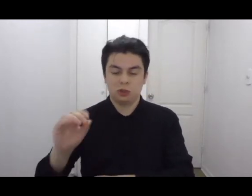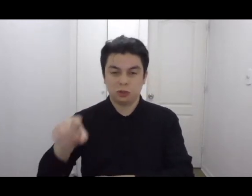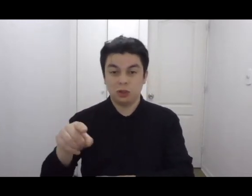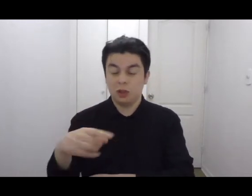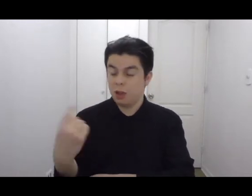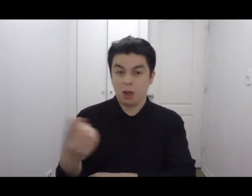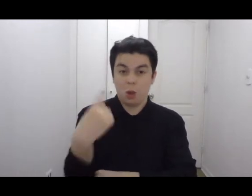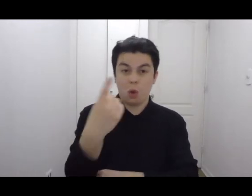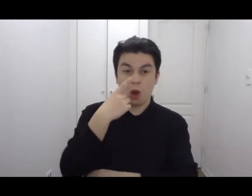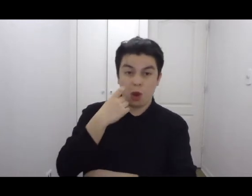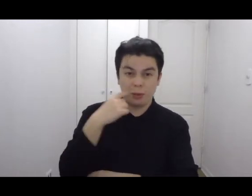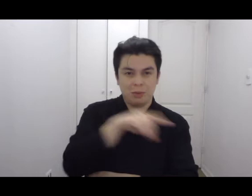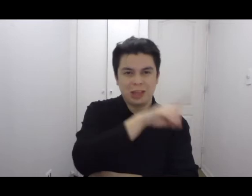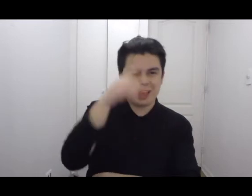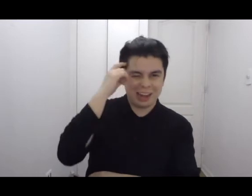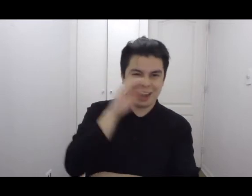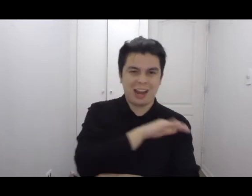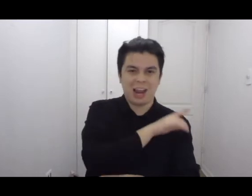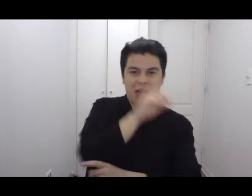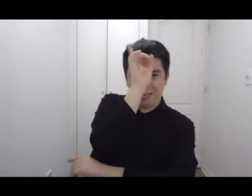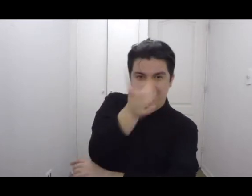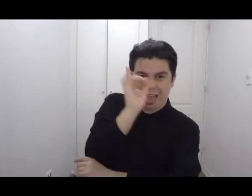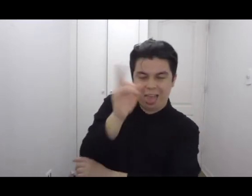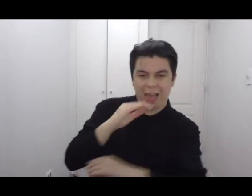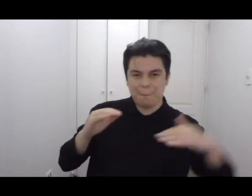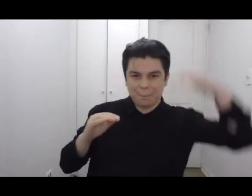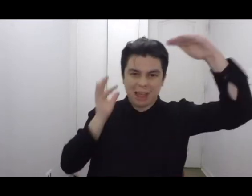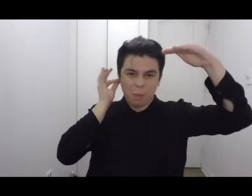no digan que somos una dictadura femenina, no (risas)